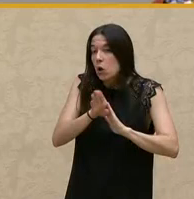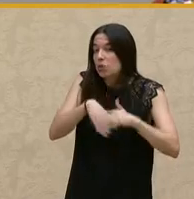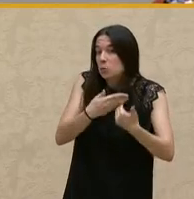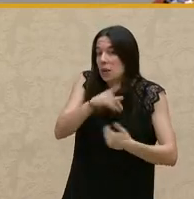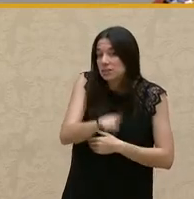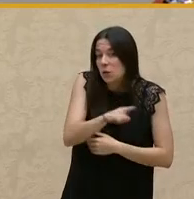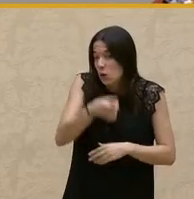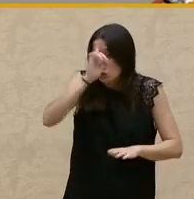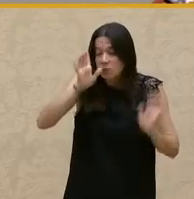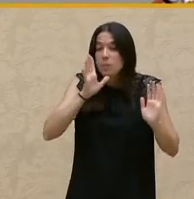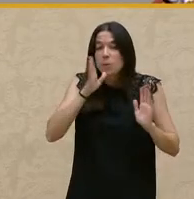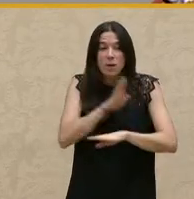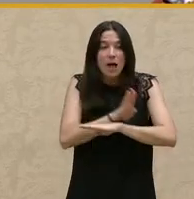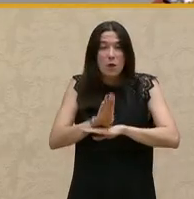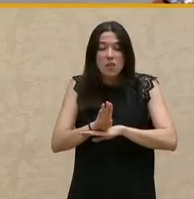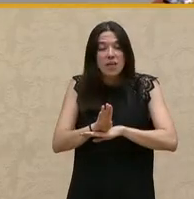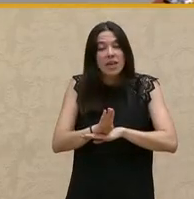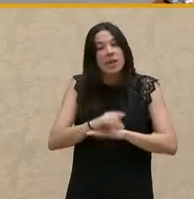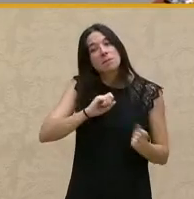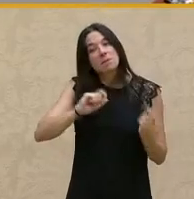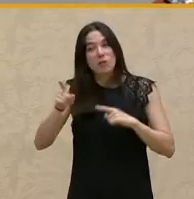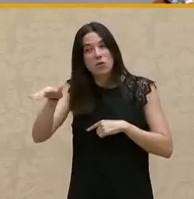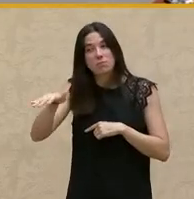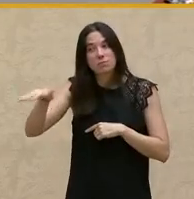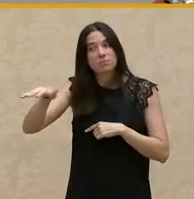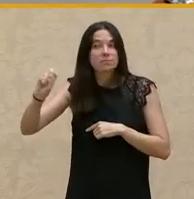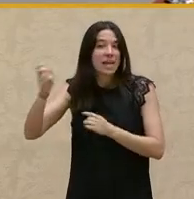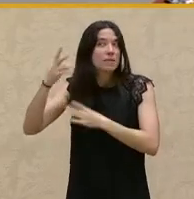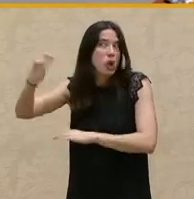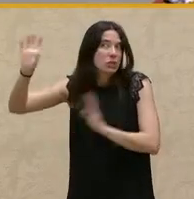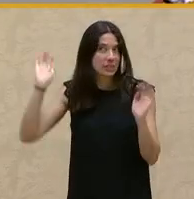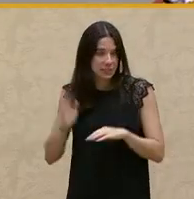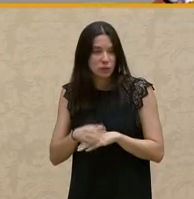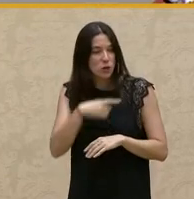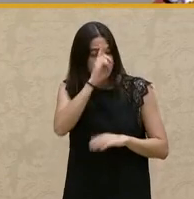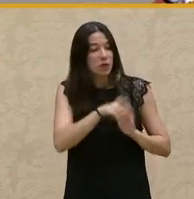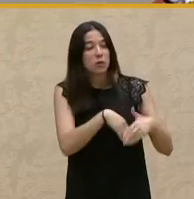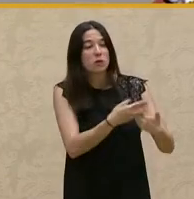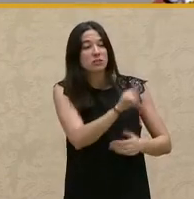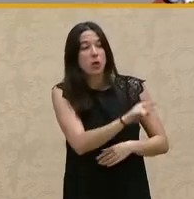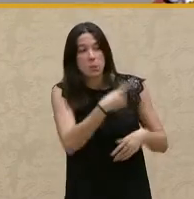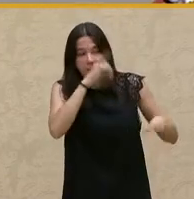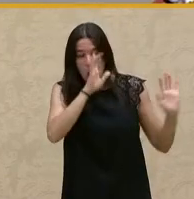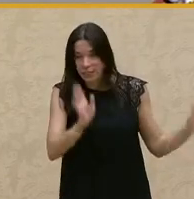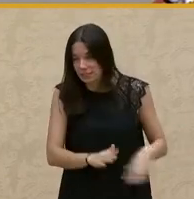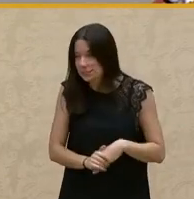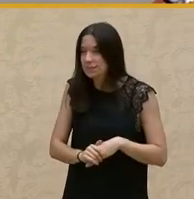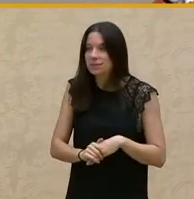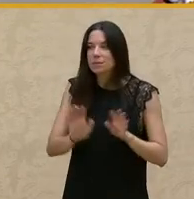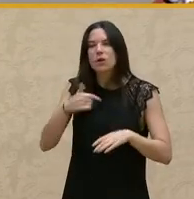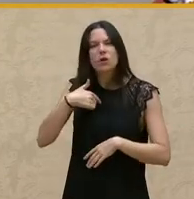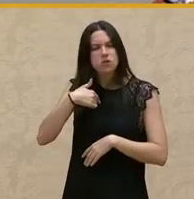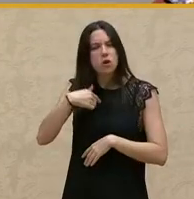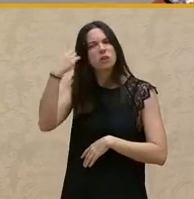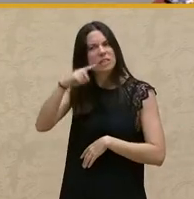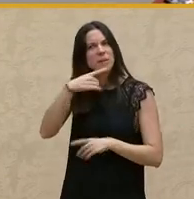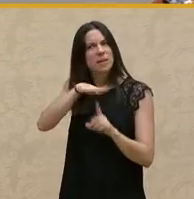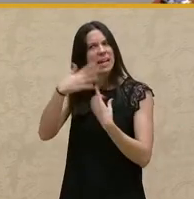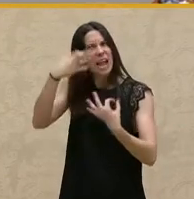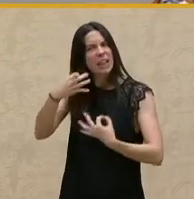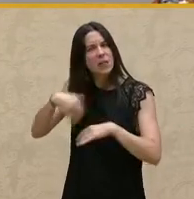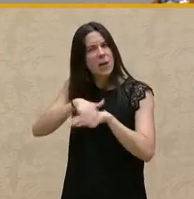ya que la ONCE me destinó a otras actividades. Pero, como conocedor de esta realidad básica en